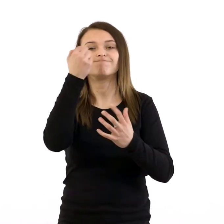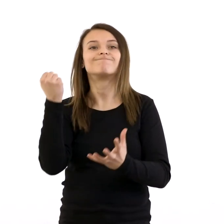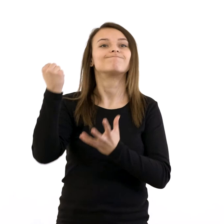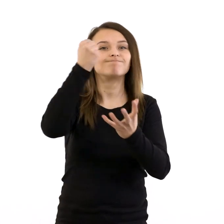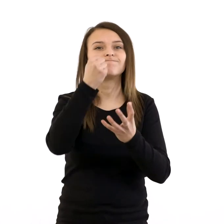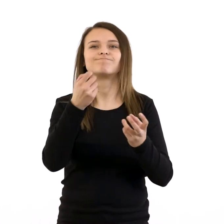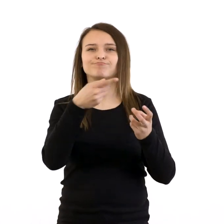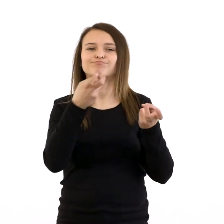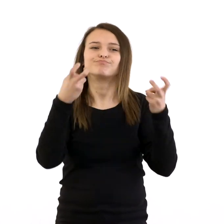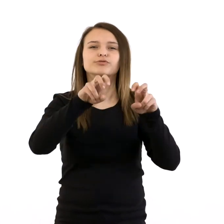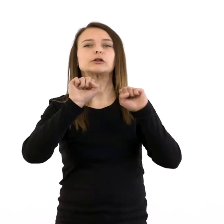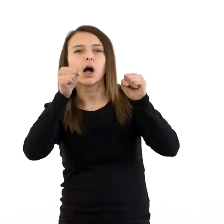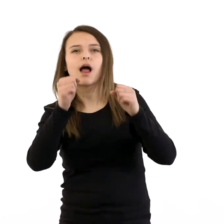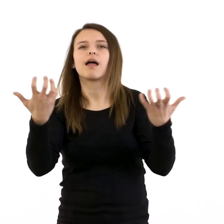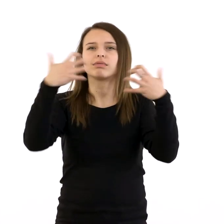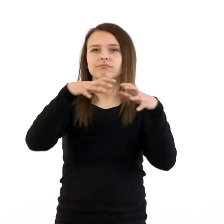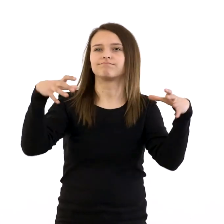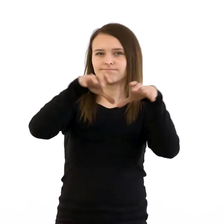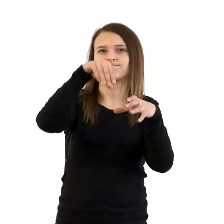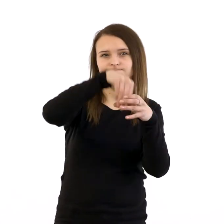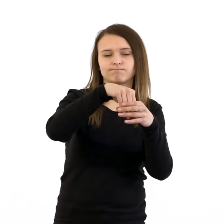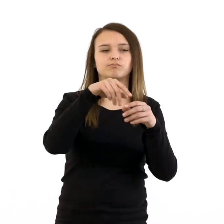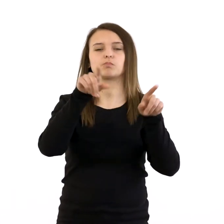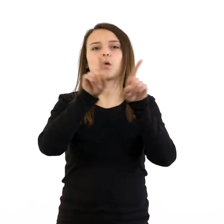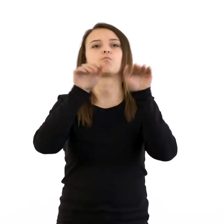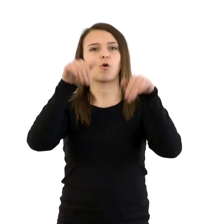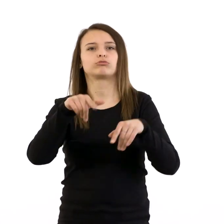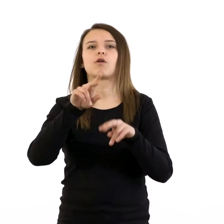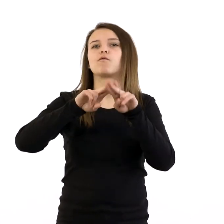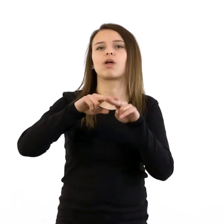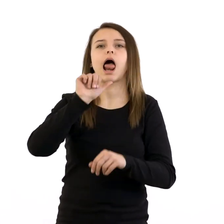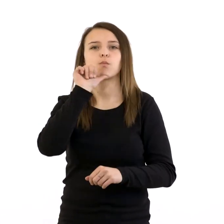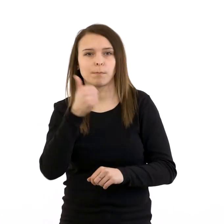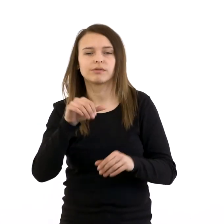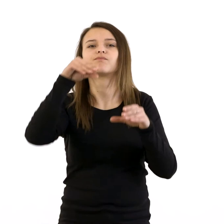Środki na tworzenie i działalność podmiotów reintegracyjnych można pozyskać również z Funduszy Europejskich,